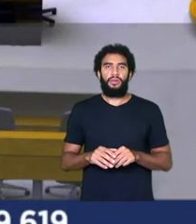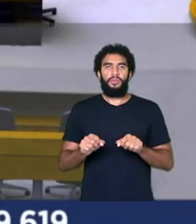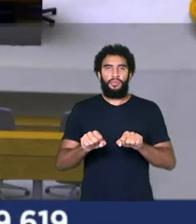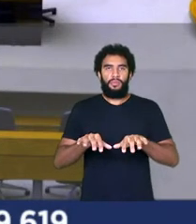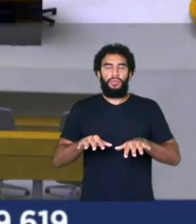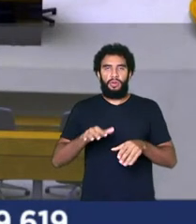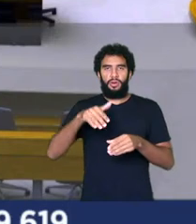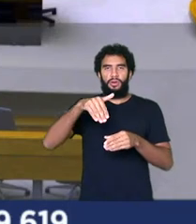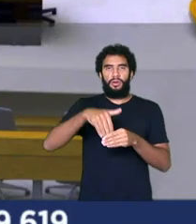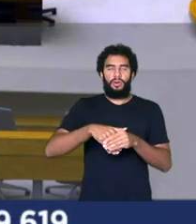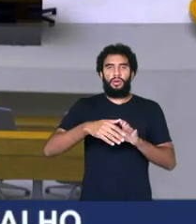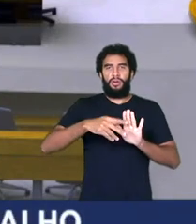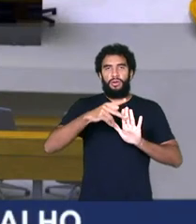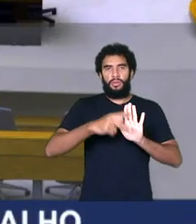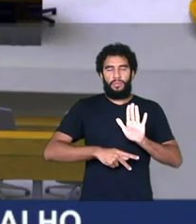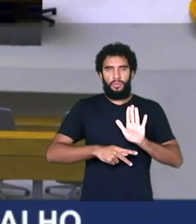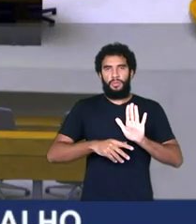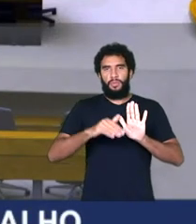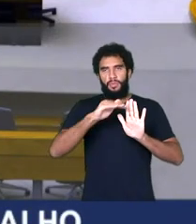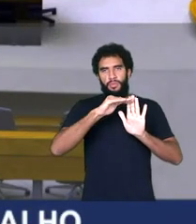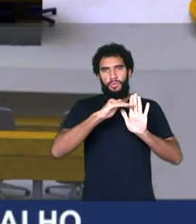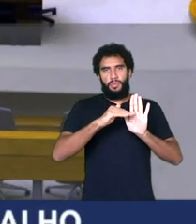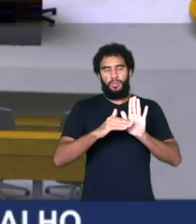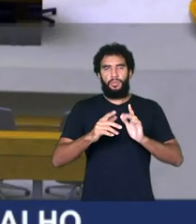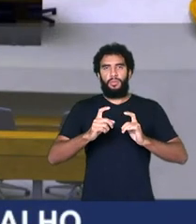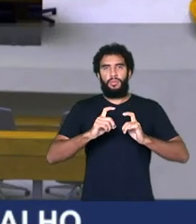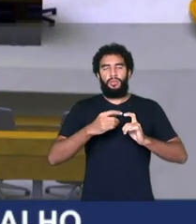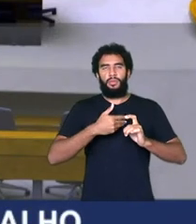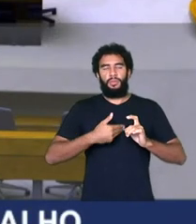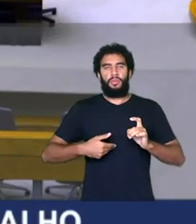UM PROJETO QUE ESTÁ NA PAUTA QUE PERMITE A ADMINISTRAÇÃO